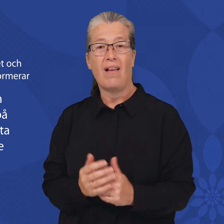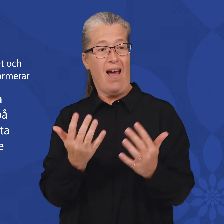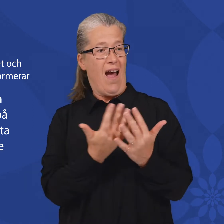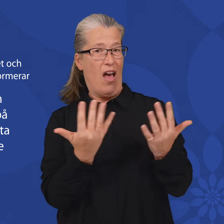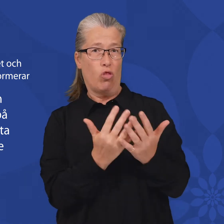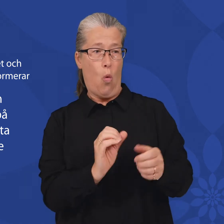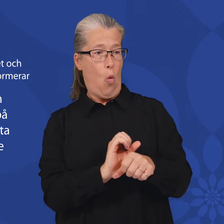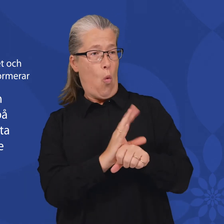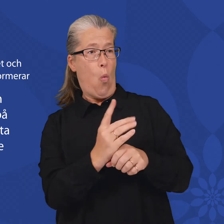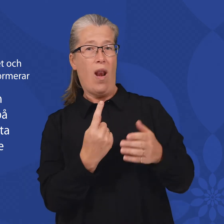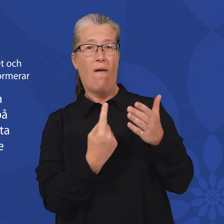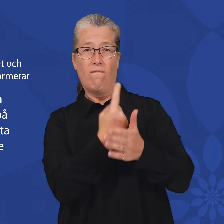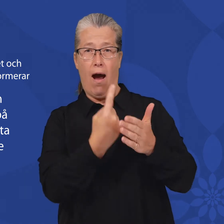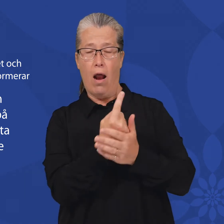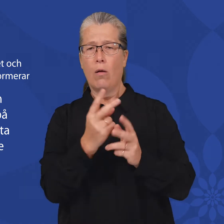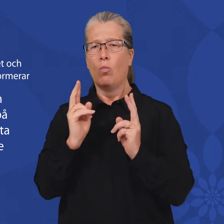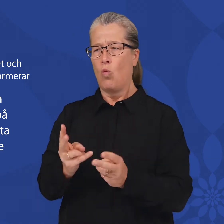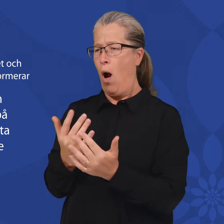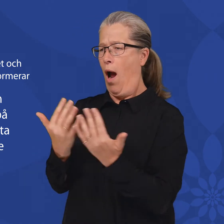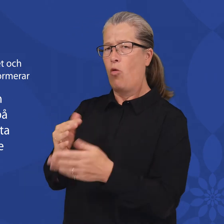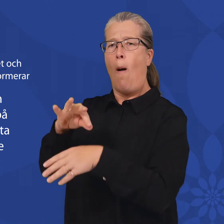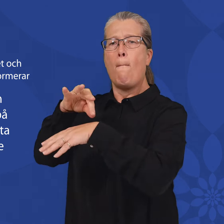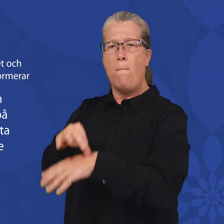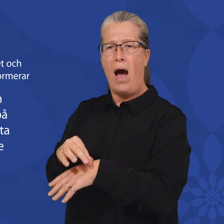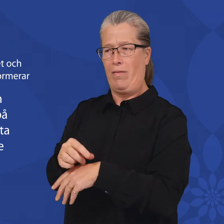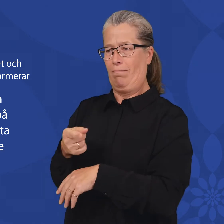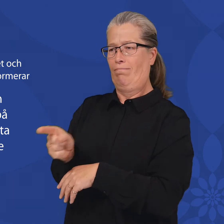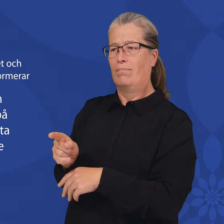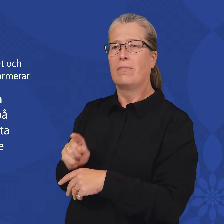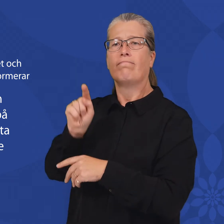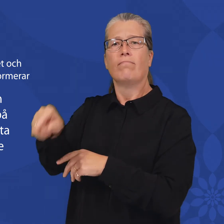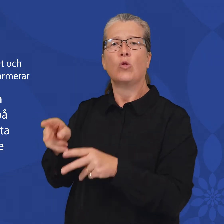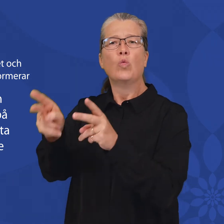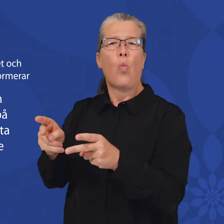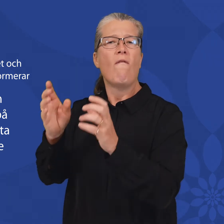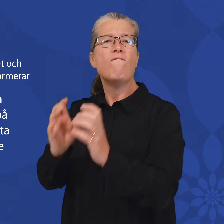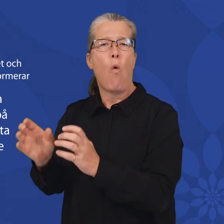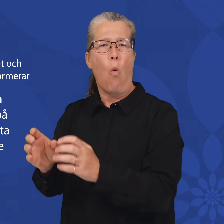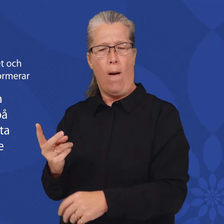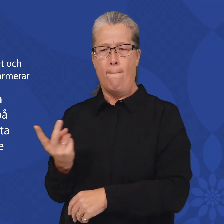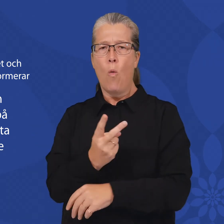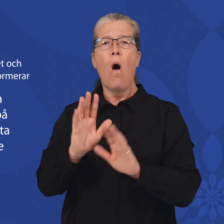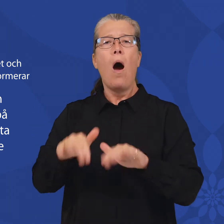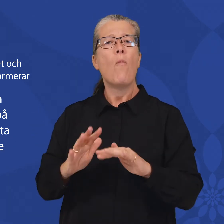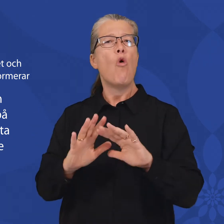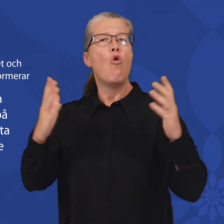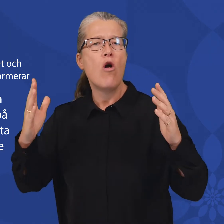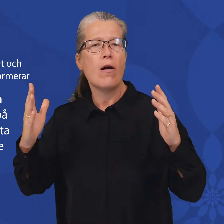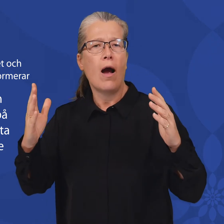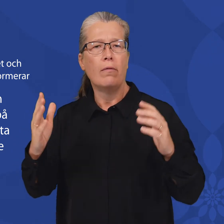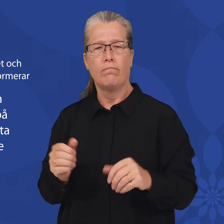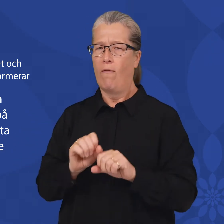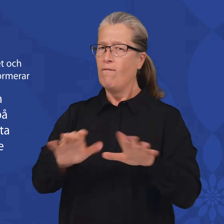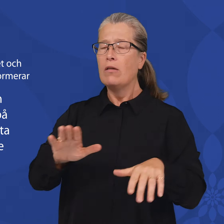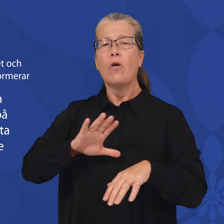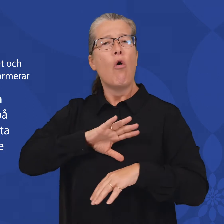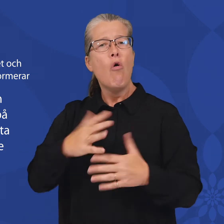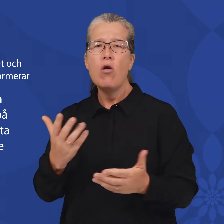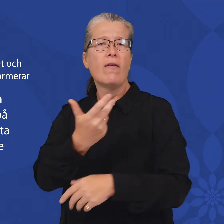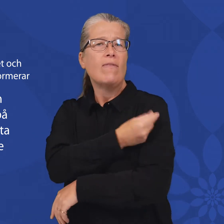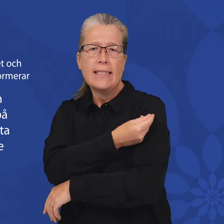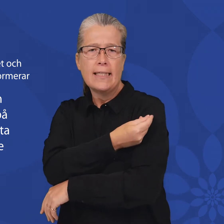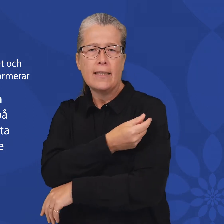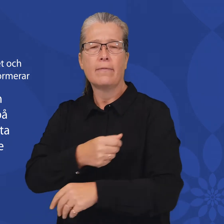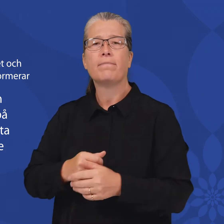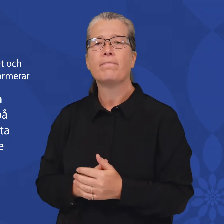Antalet coronafall och patienter som vårdas på sjukhus har ökat - största delen inte vaccinerade.